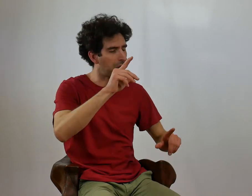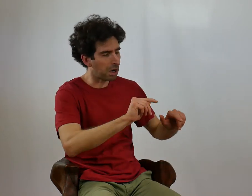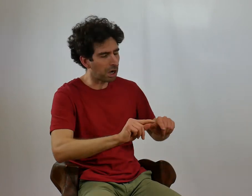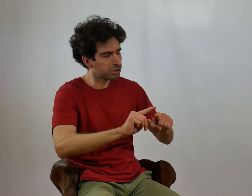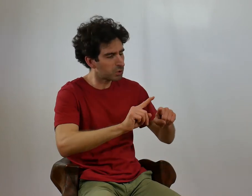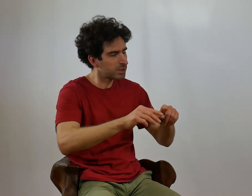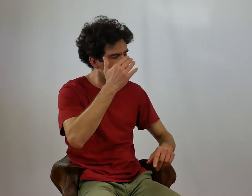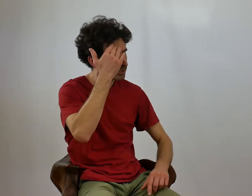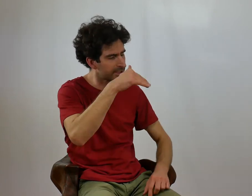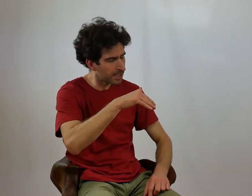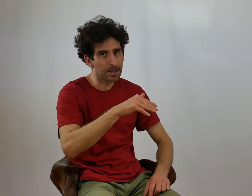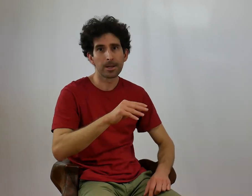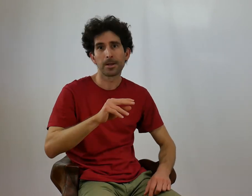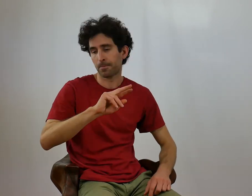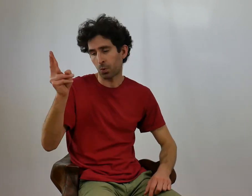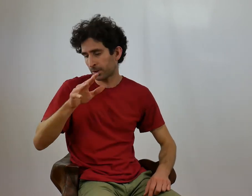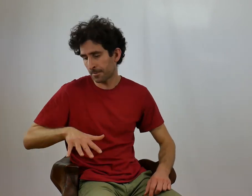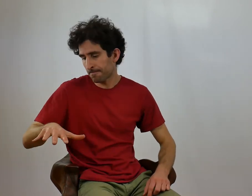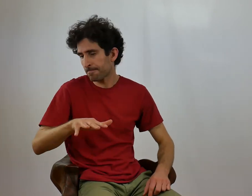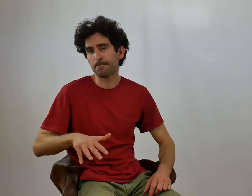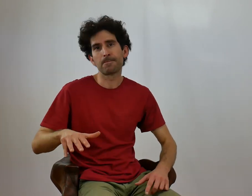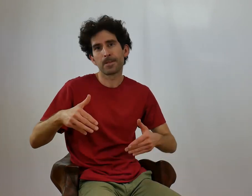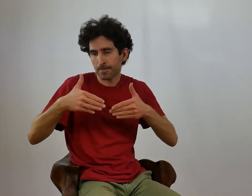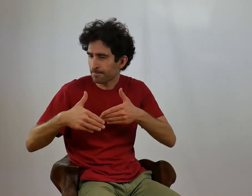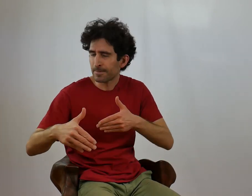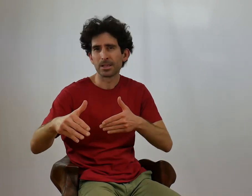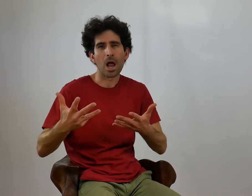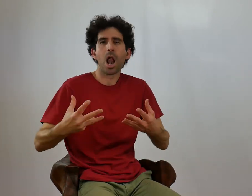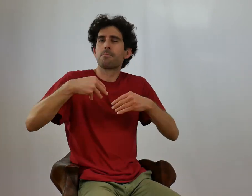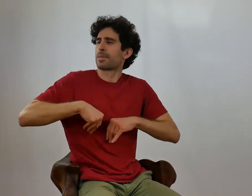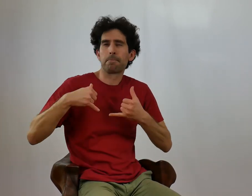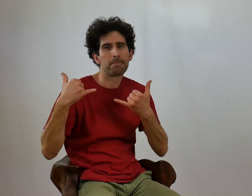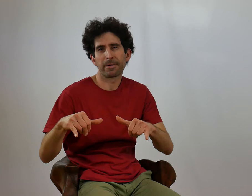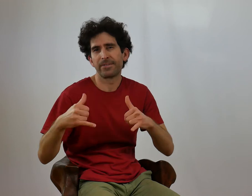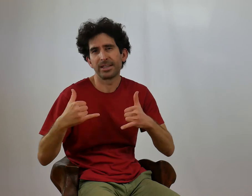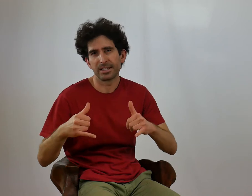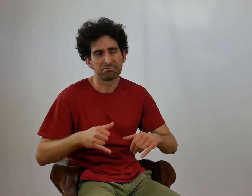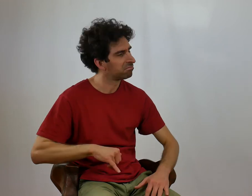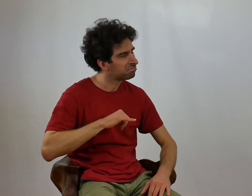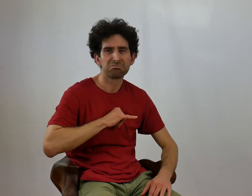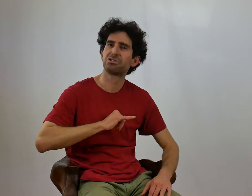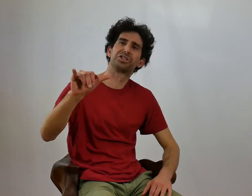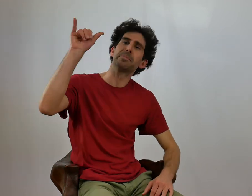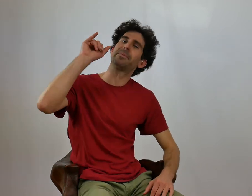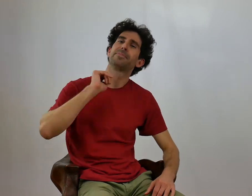Vous savez des choses et d'autres que vous n'avez pas fini d'assimiler. Jamais.